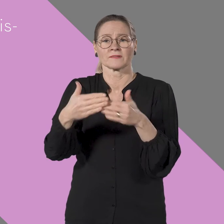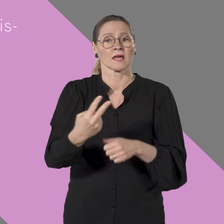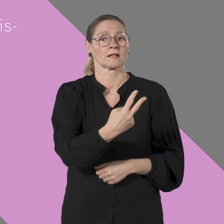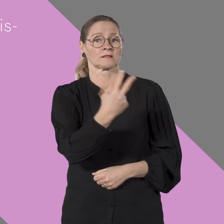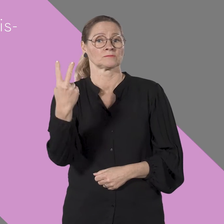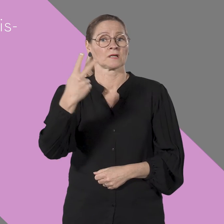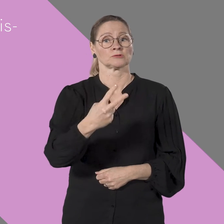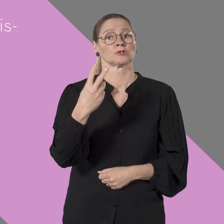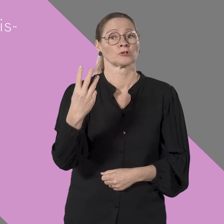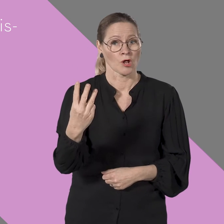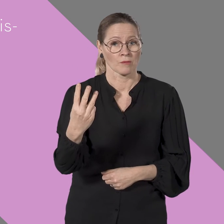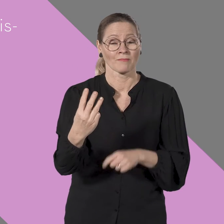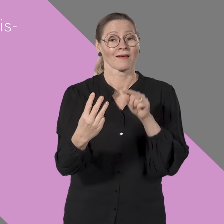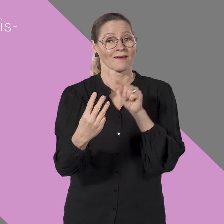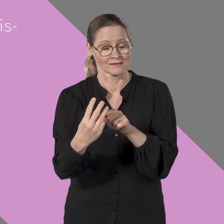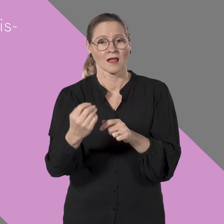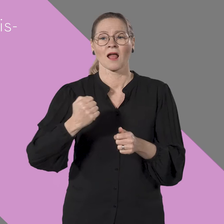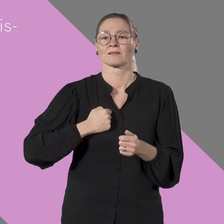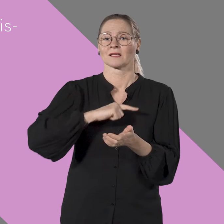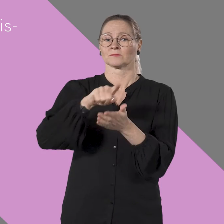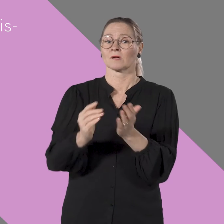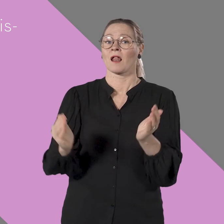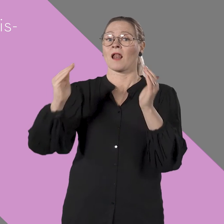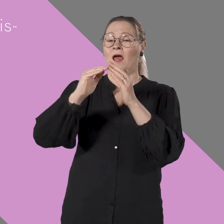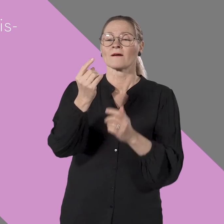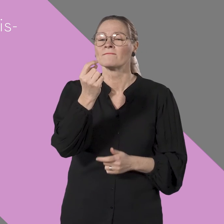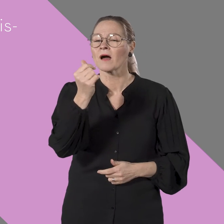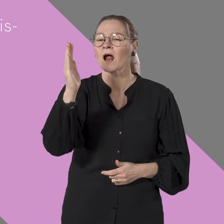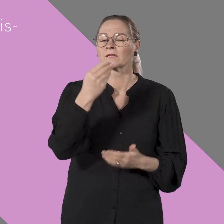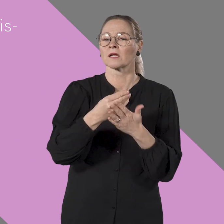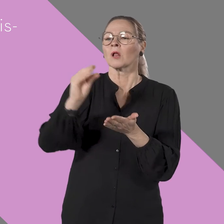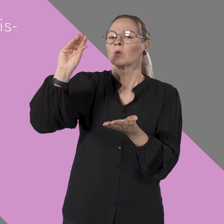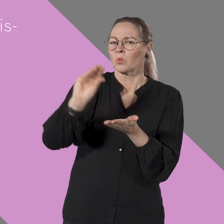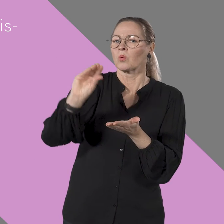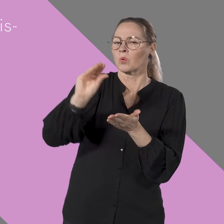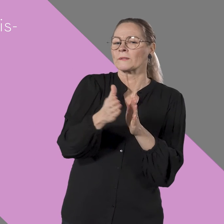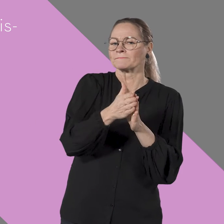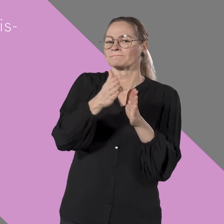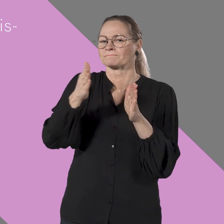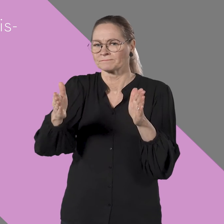vuonna 2023 Hätäkeskuslaitoksen väliaikaisen rahoituksen avulla.